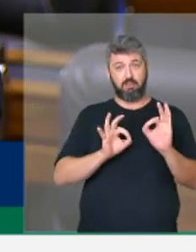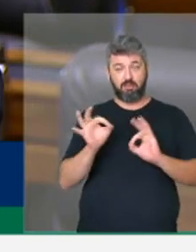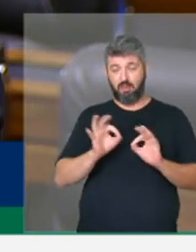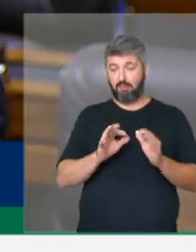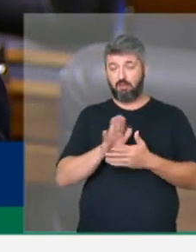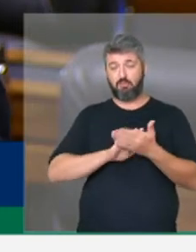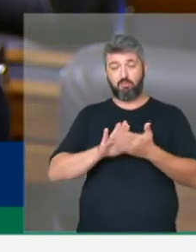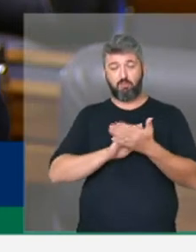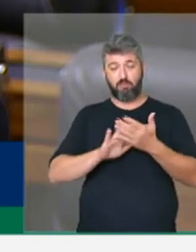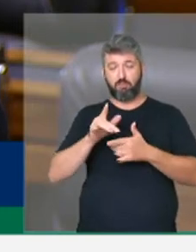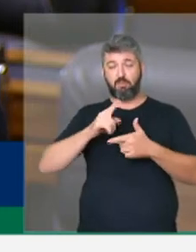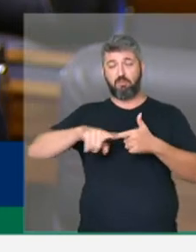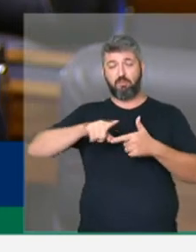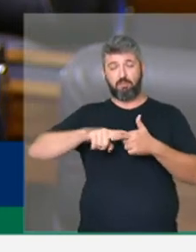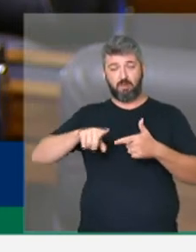EMPRESAS PUDESSEM RETOMAR. ENTÃO ESSA ALIANÇA ENTRE O